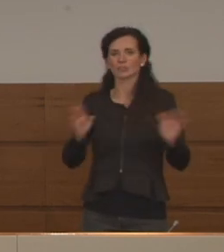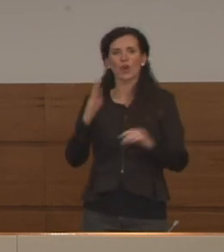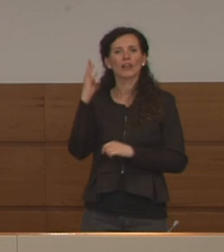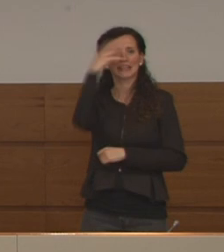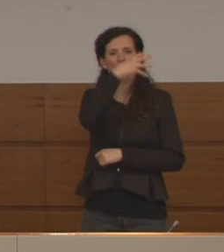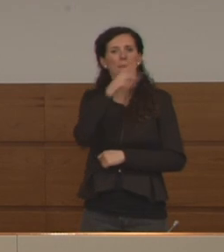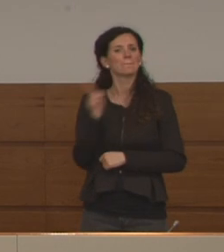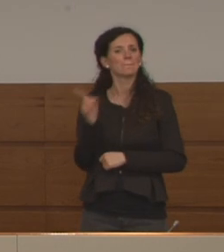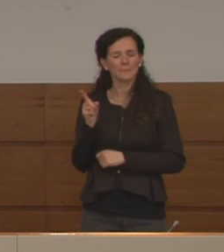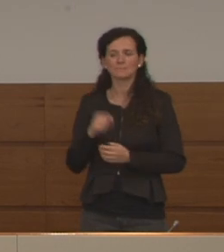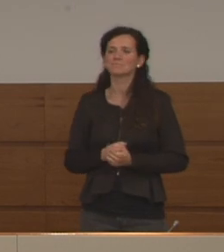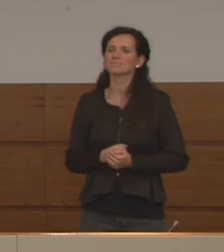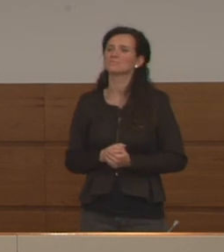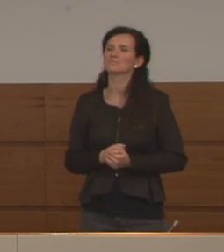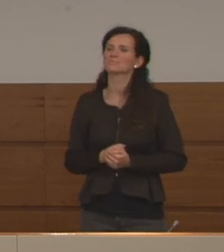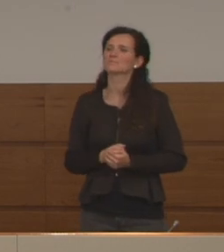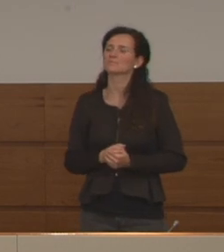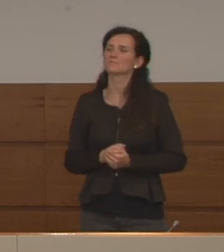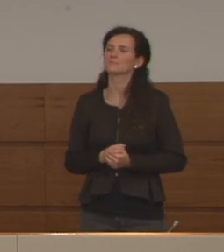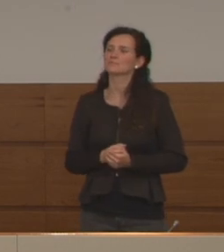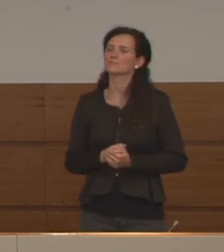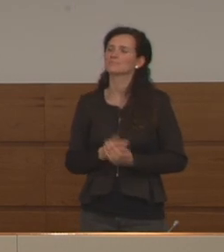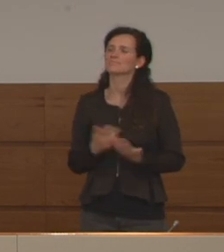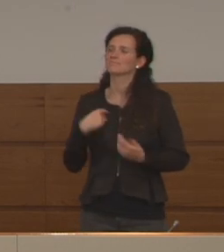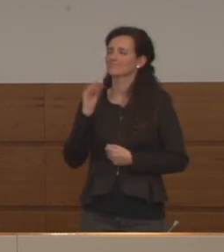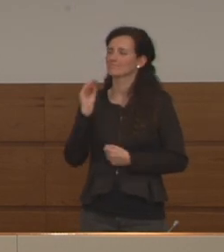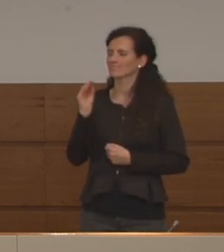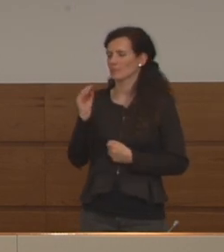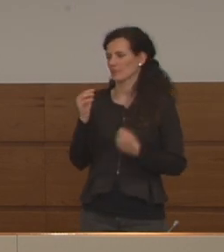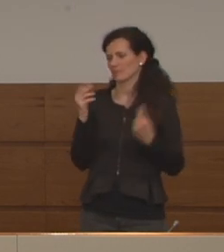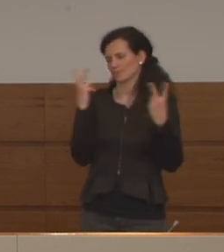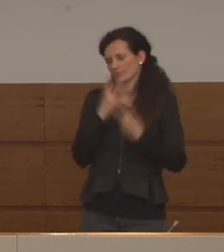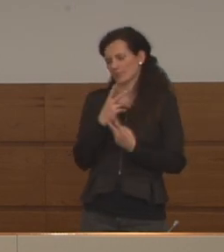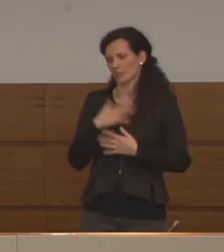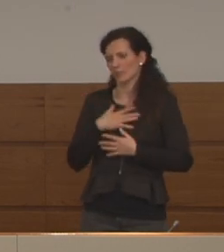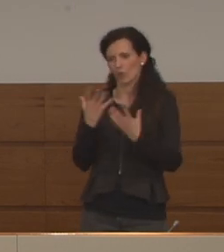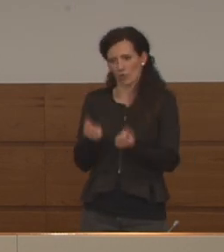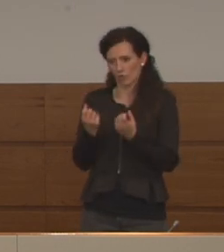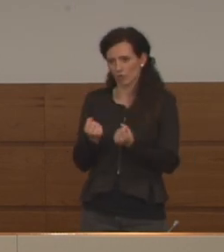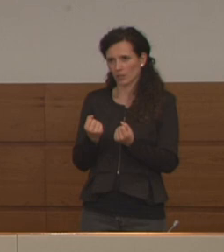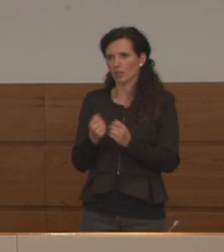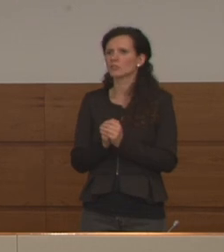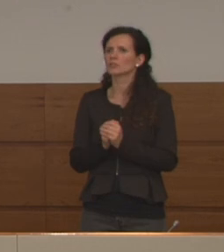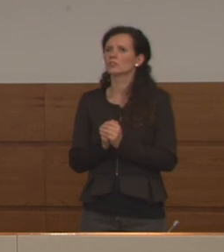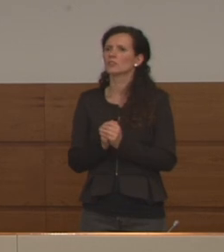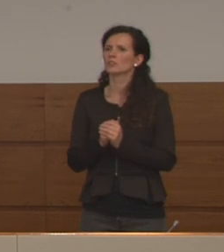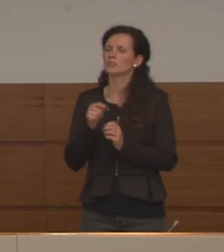chiedo è in realtà in concreto che cosa cambia il congelamento del contributo